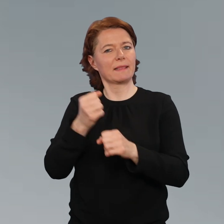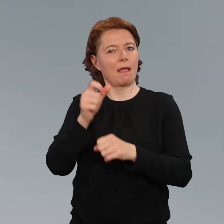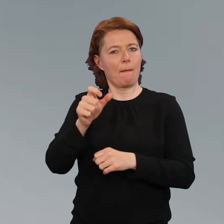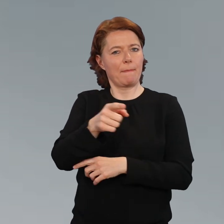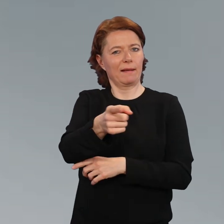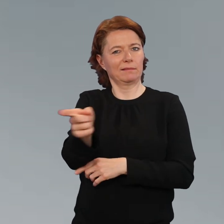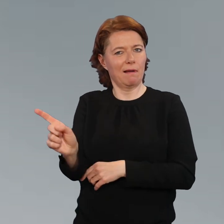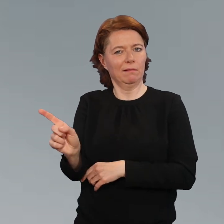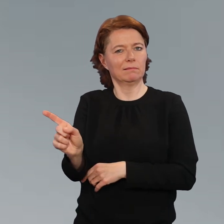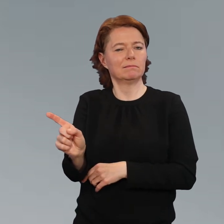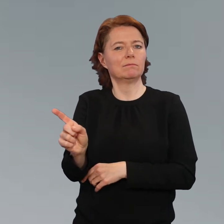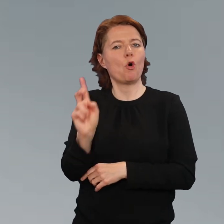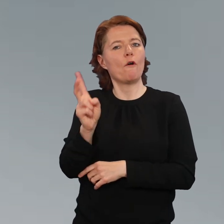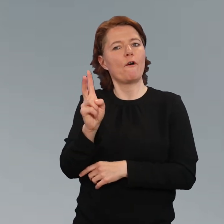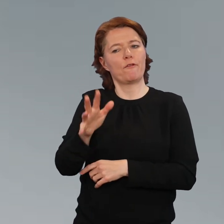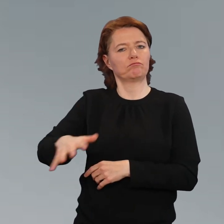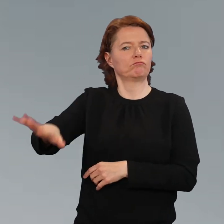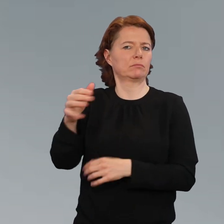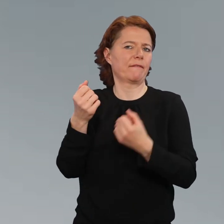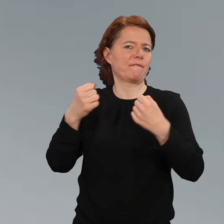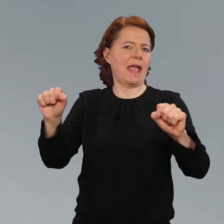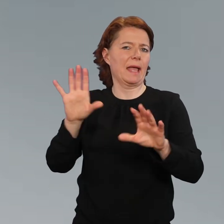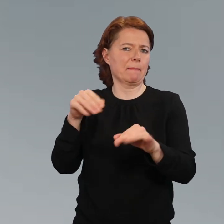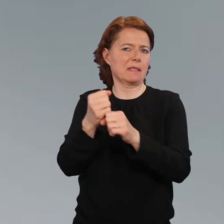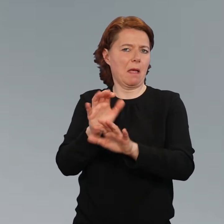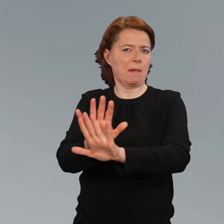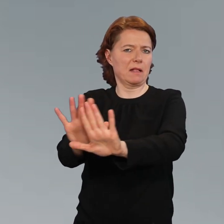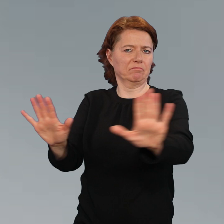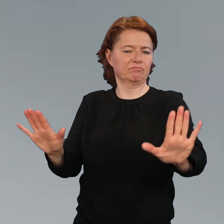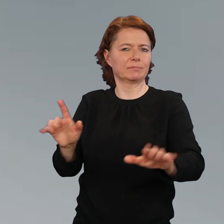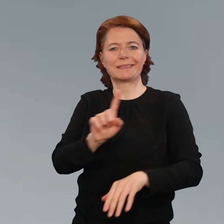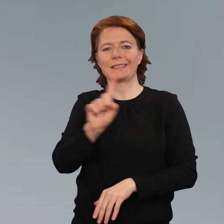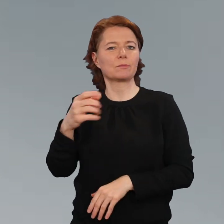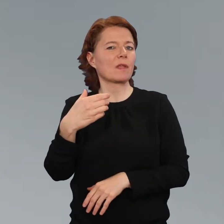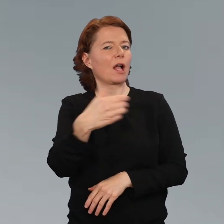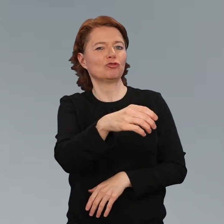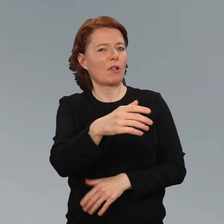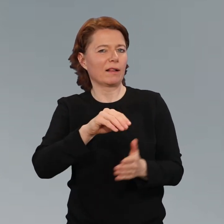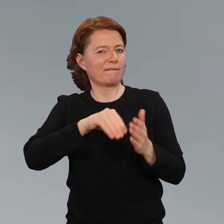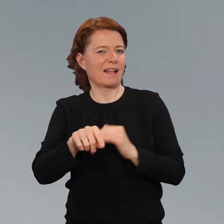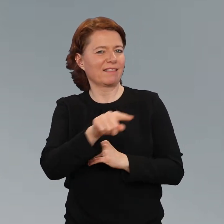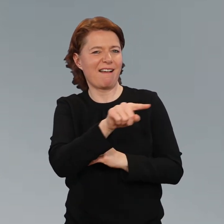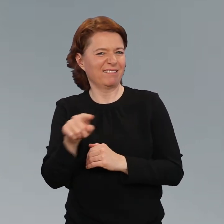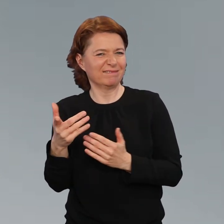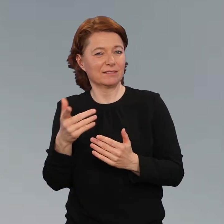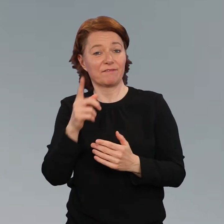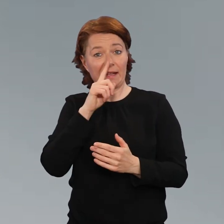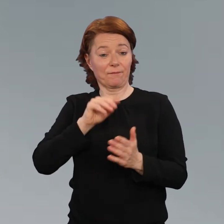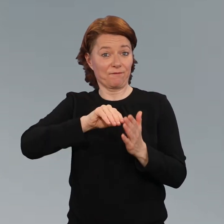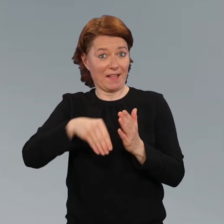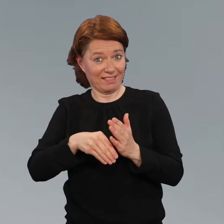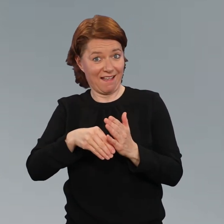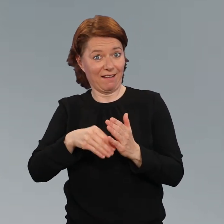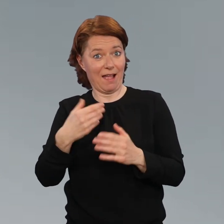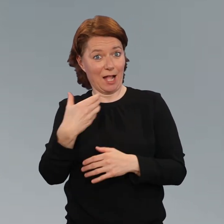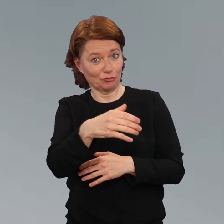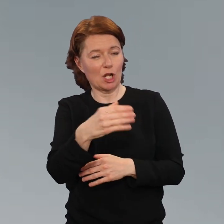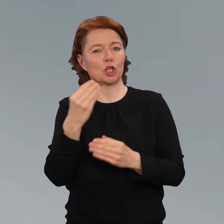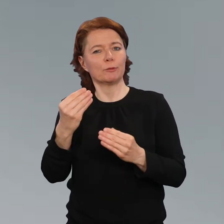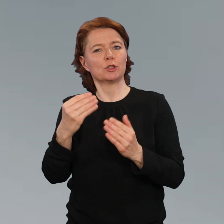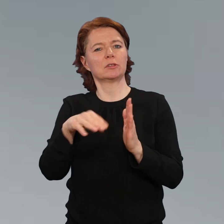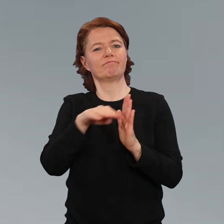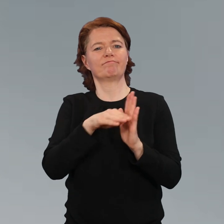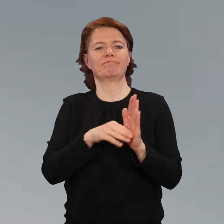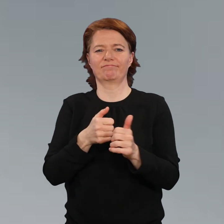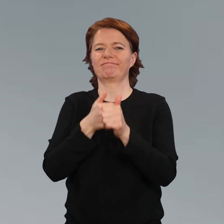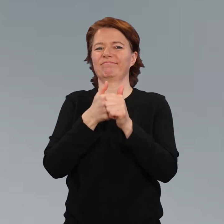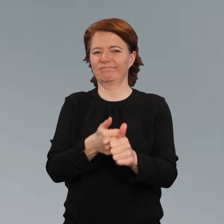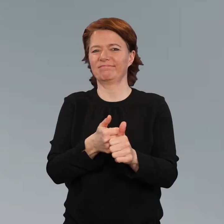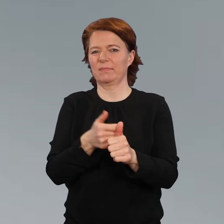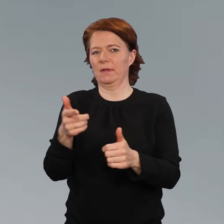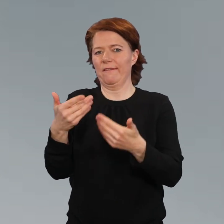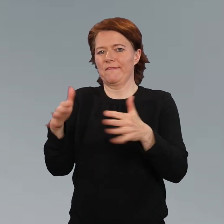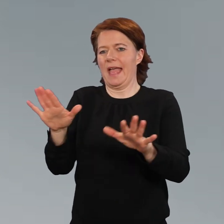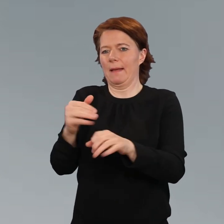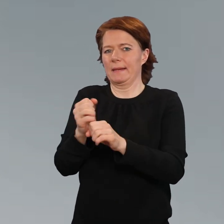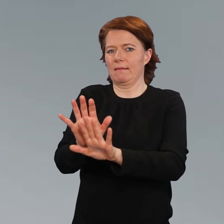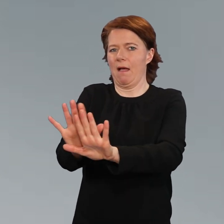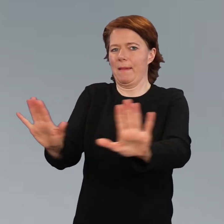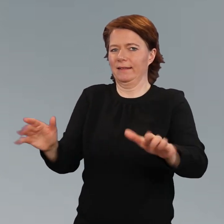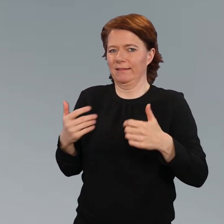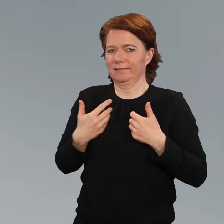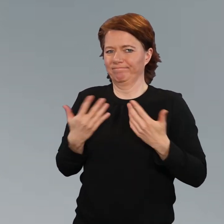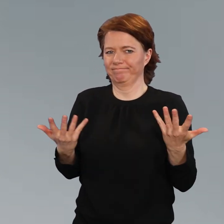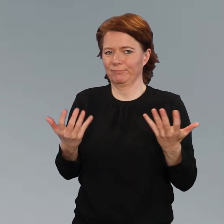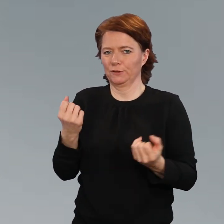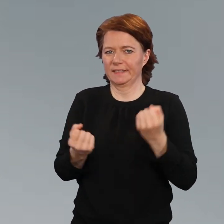die freier arbeiten als in regulären Angestelltenverhältnissen, auch die im Vertrag vorgesehenen Regeln einhalten.